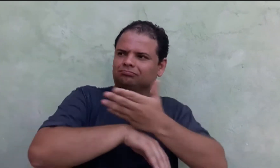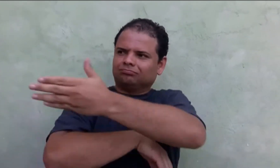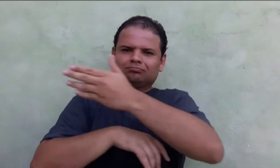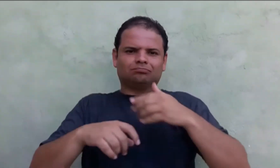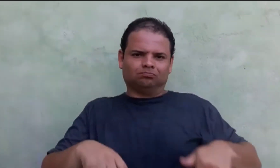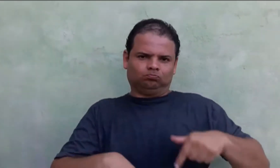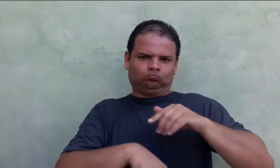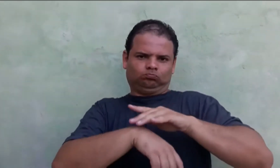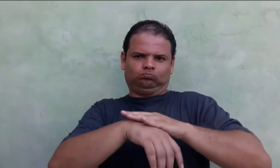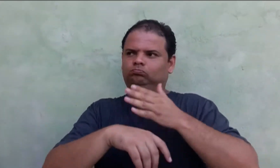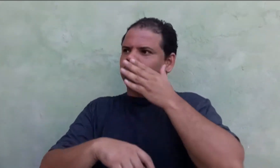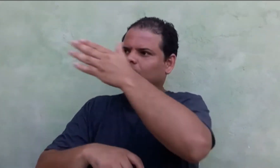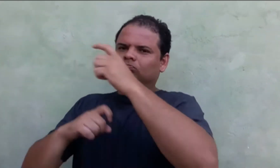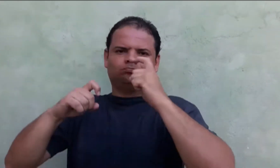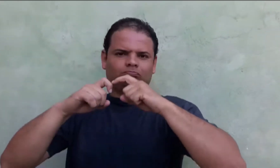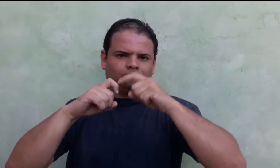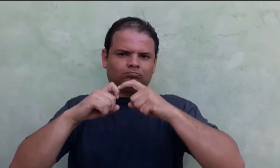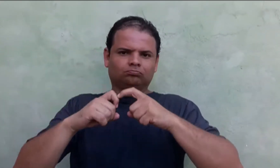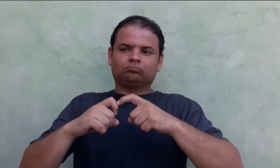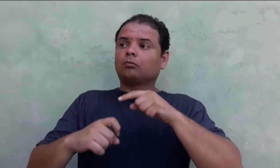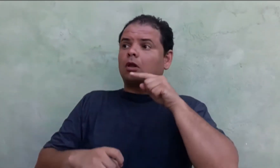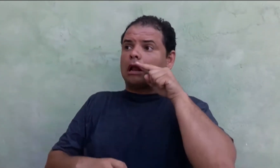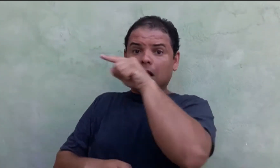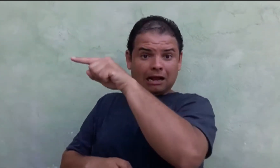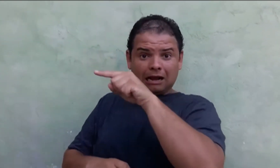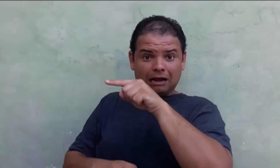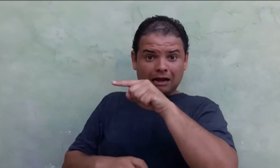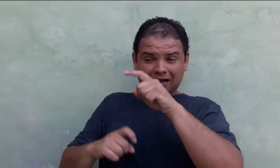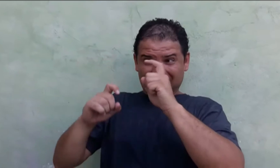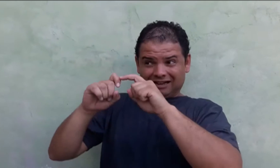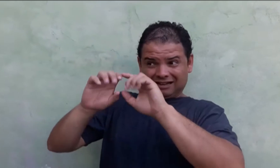Meu filho ficou doente e com isso tive que levar até uma unidade do SUS,